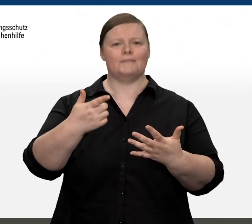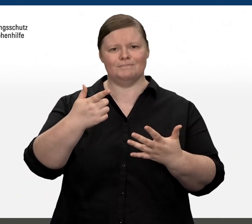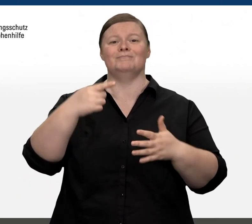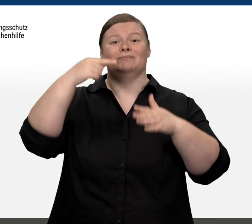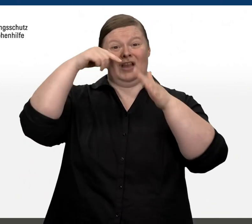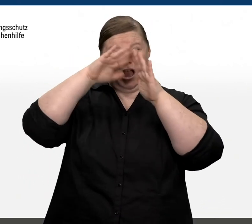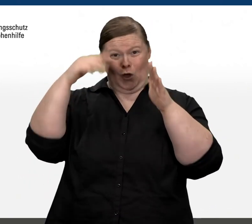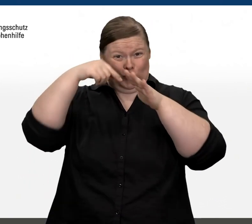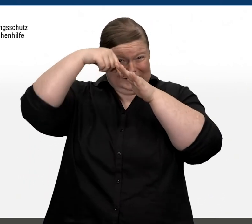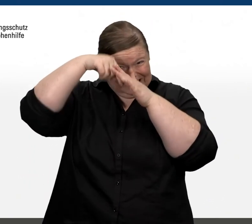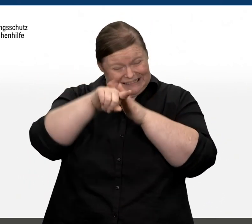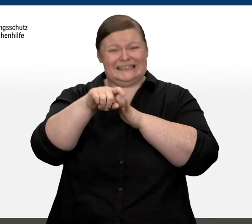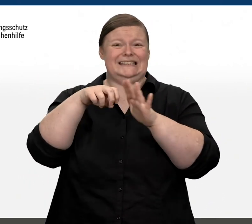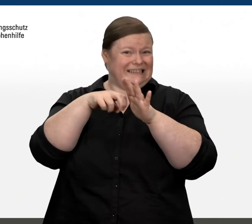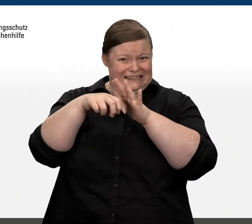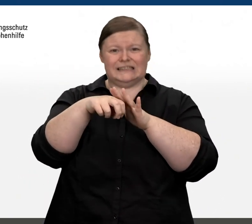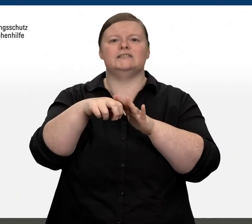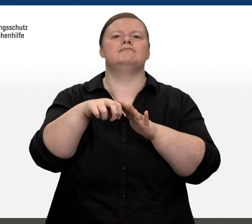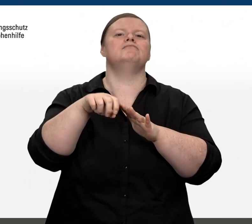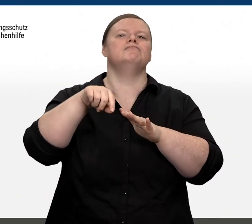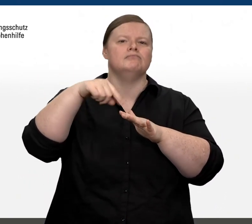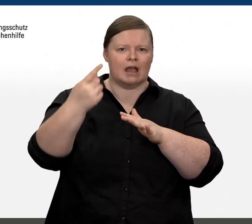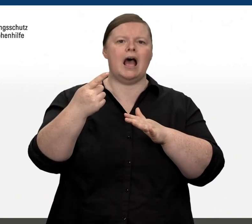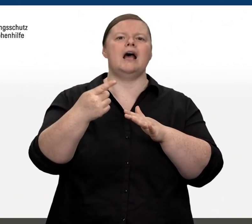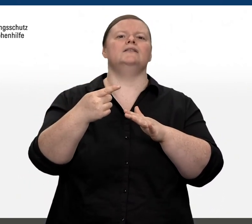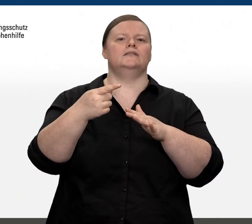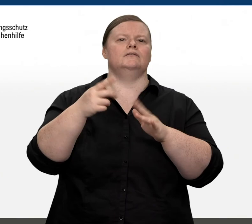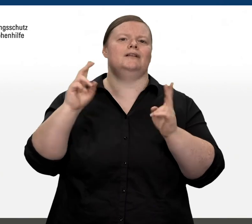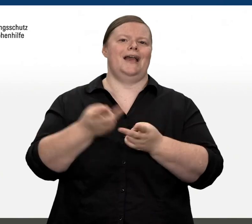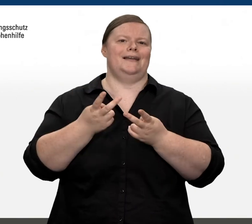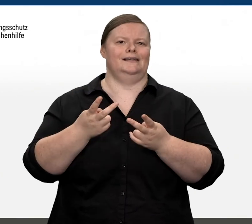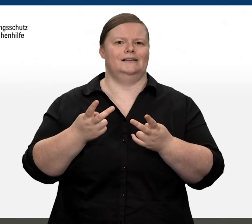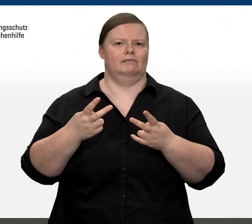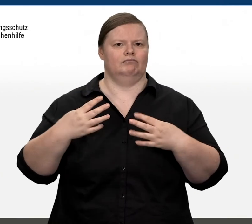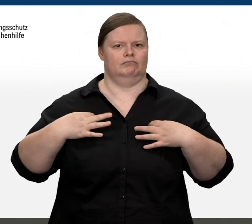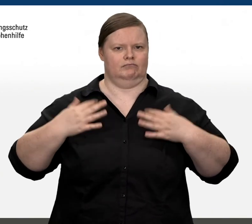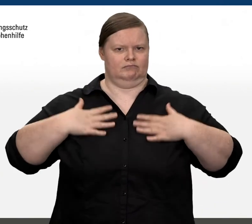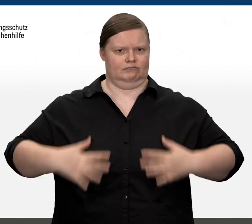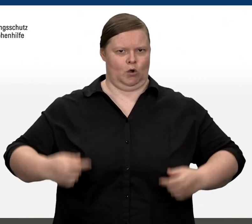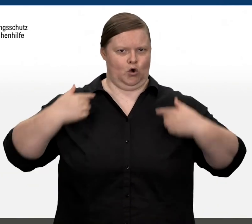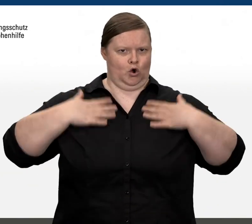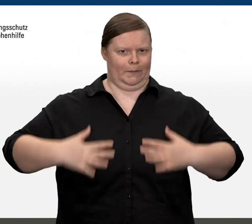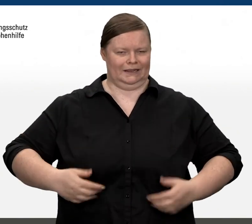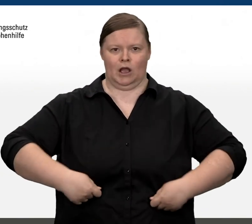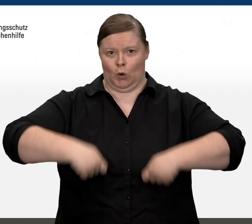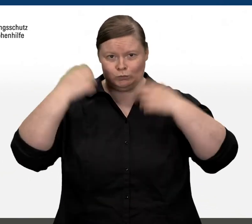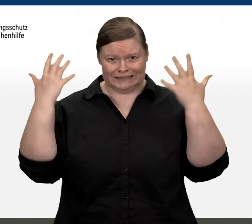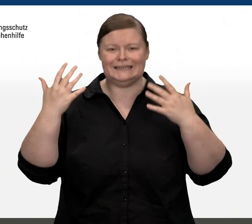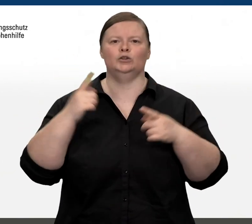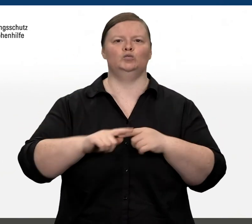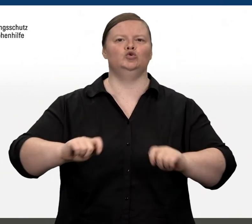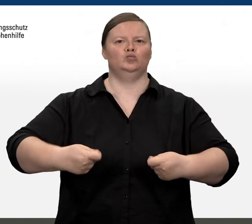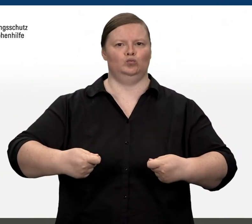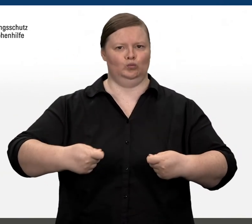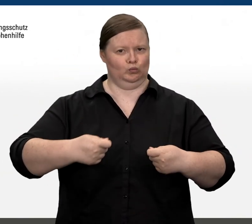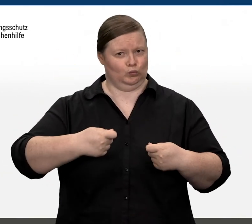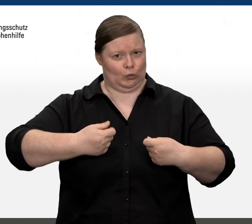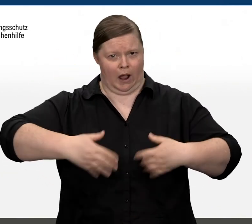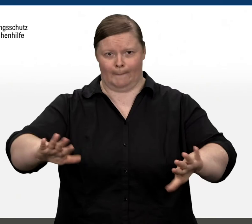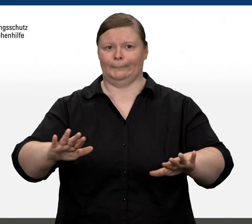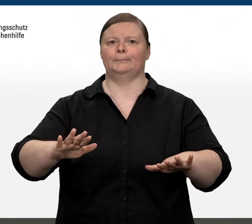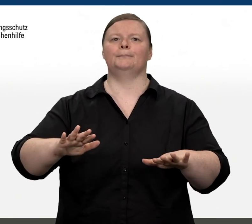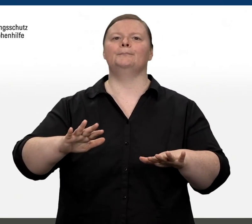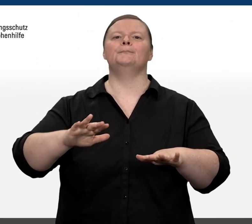wechseln Sie beim Betreten Oberbekleidung und Schuhe.